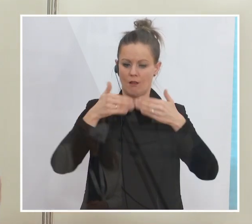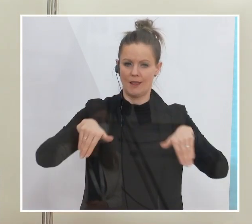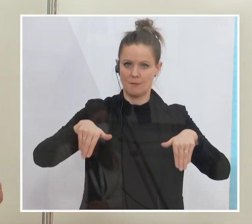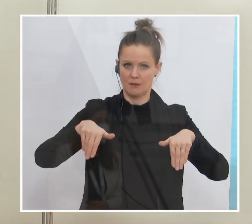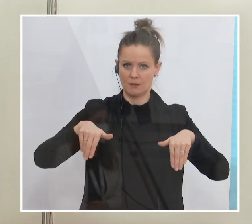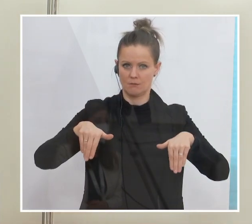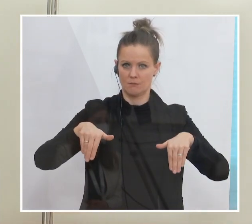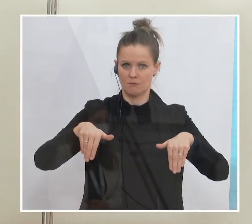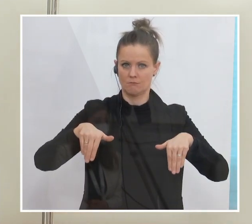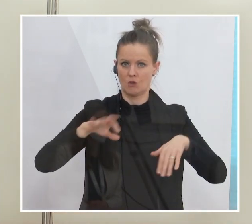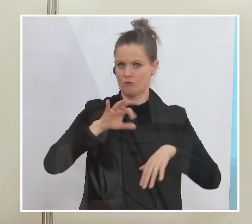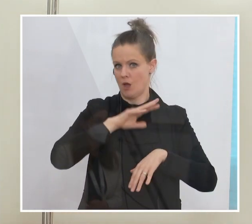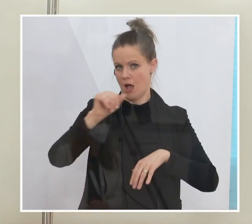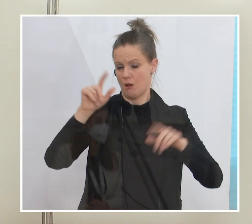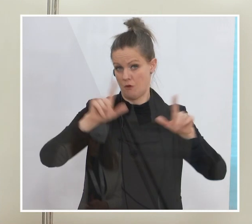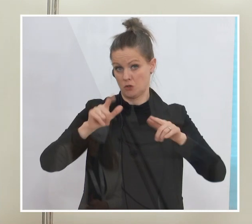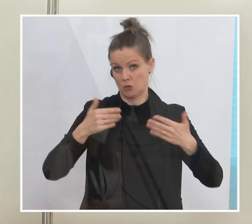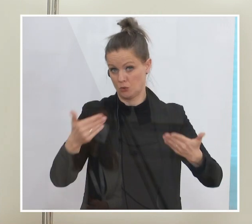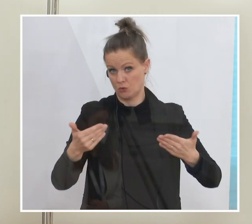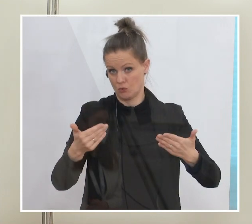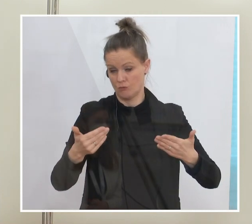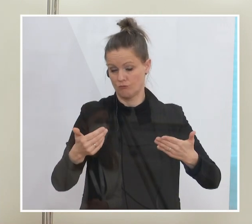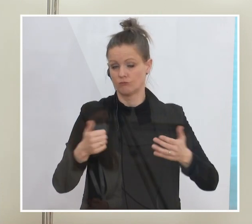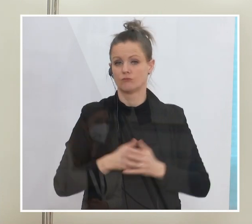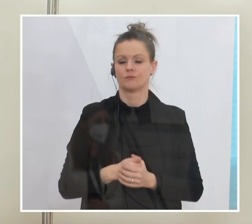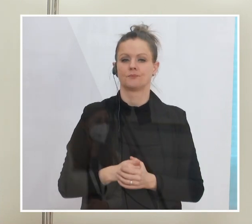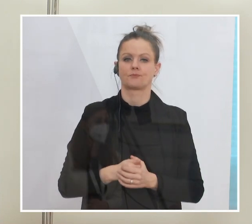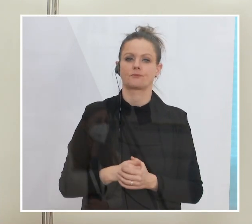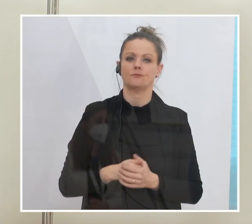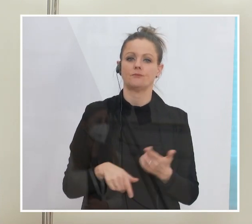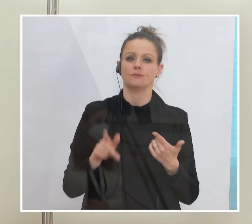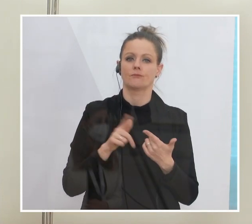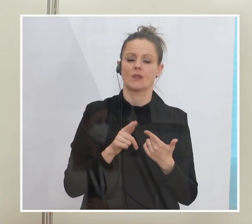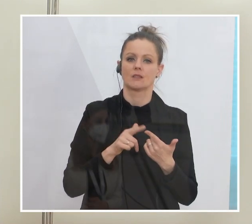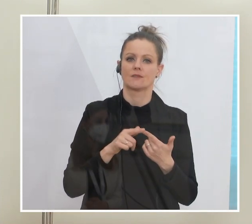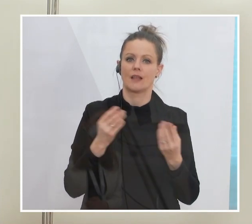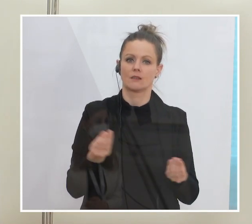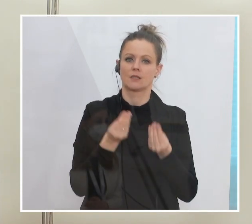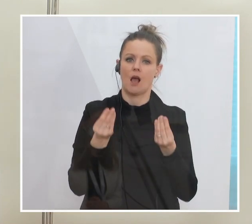dann wohl für alle Veranstaltungen. Das ist das eine. Das Zweite ist, dass auch in Vorarlberg